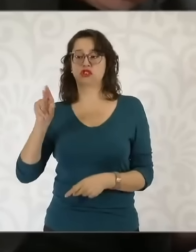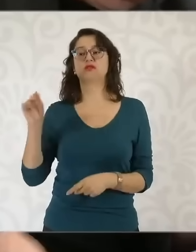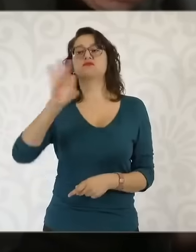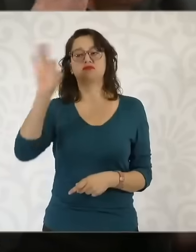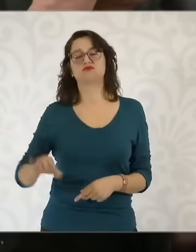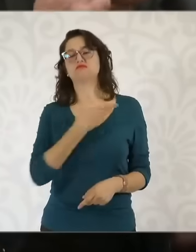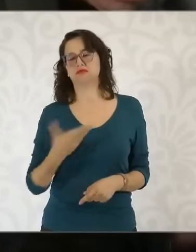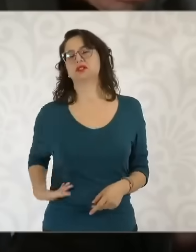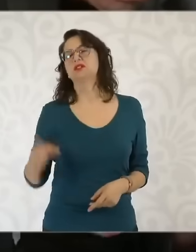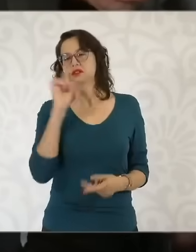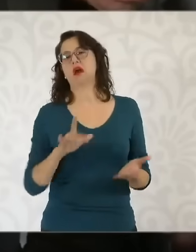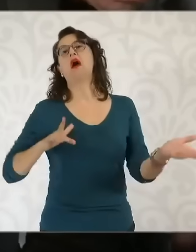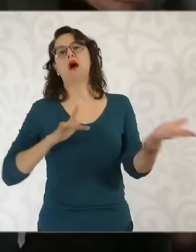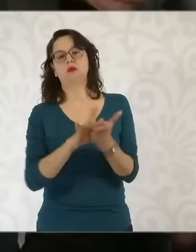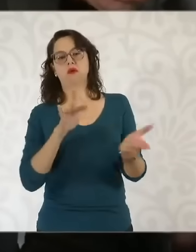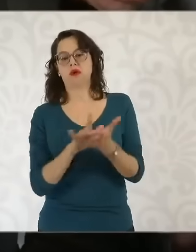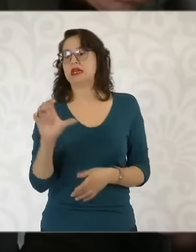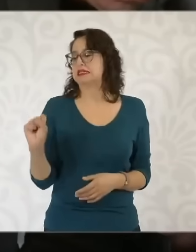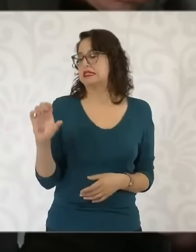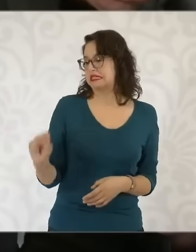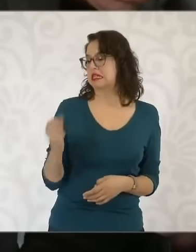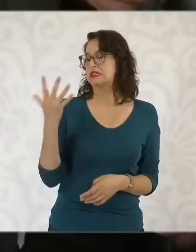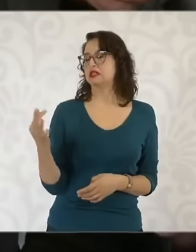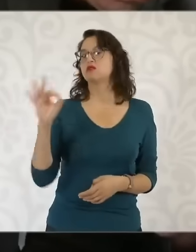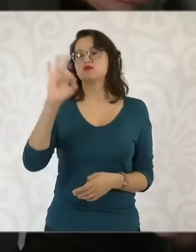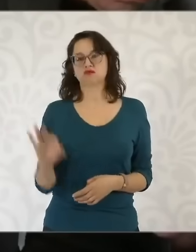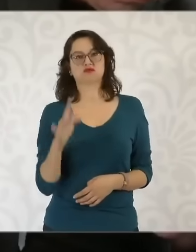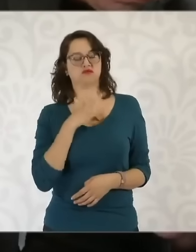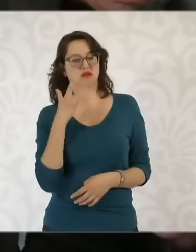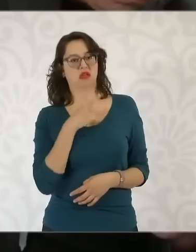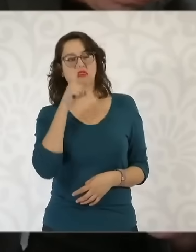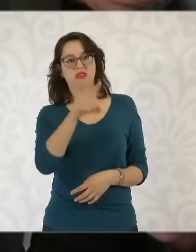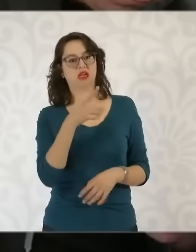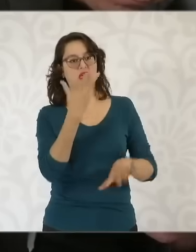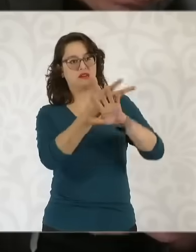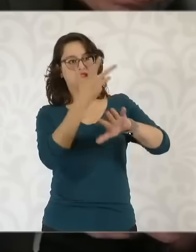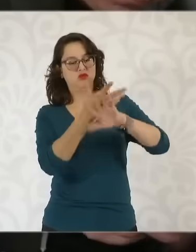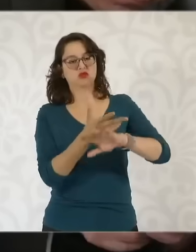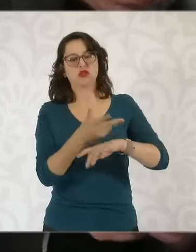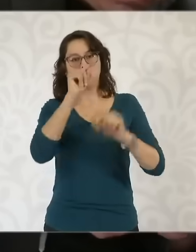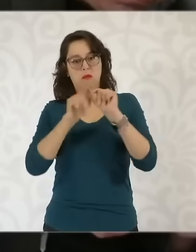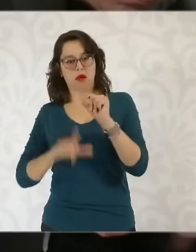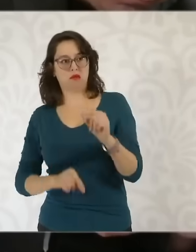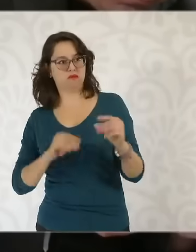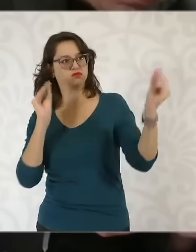de acuerdo precisamente en cómo se ha manejado eh el tema de la negociación con Estados Unidos. ¿Qué